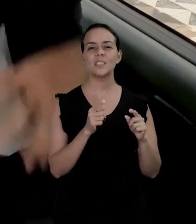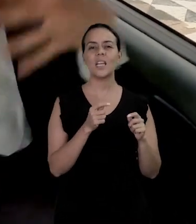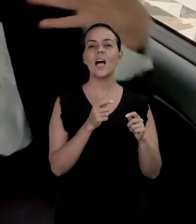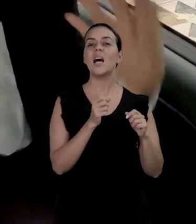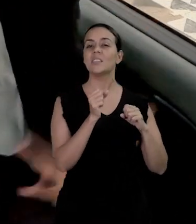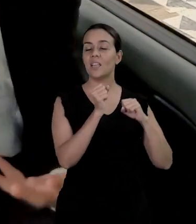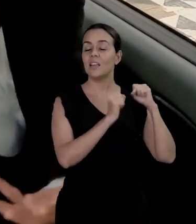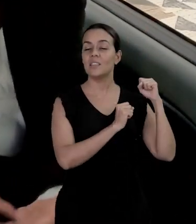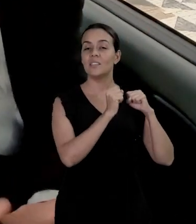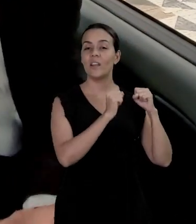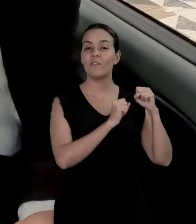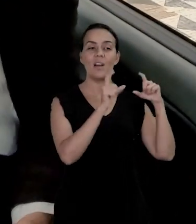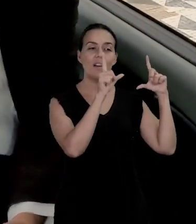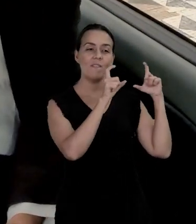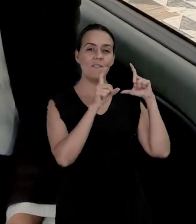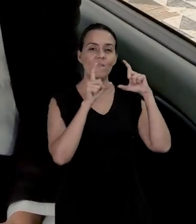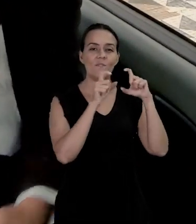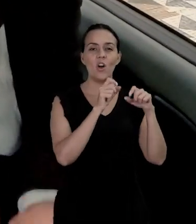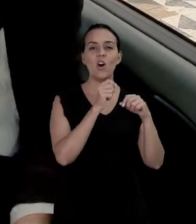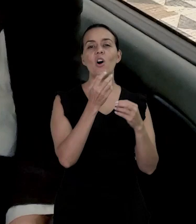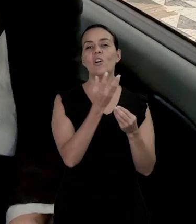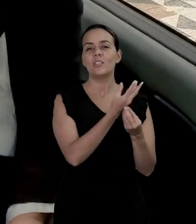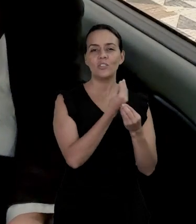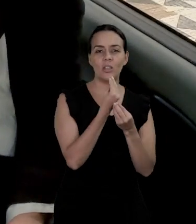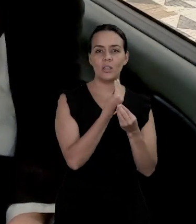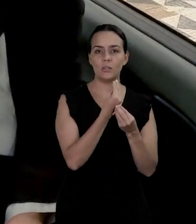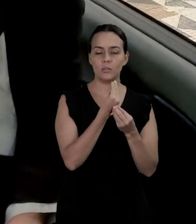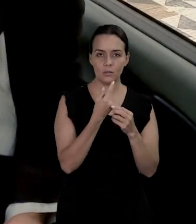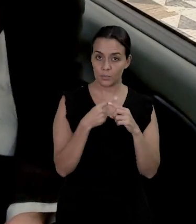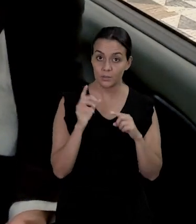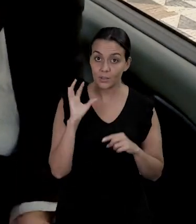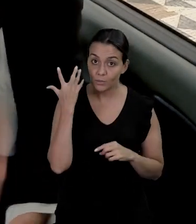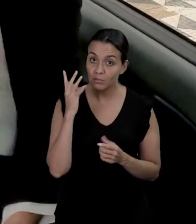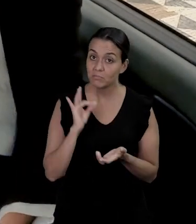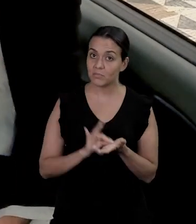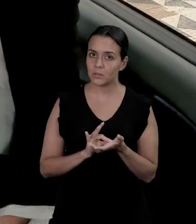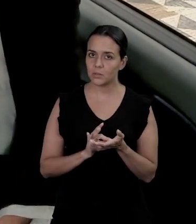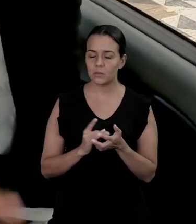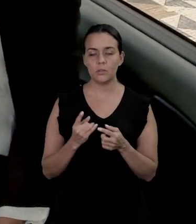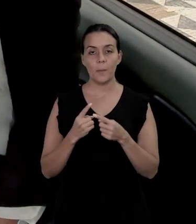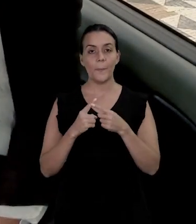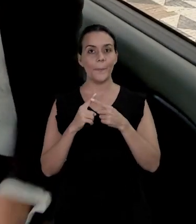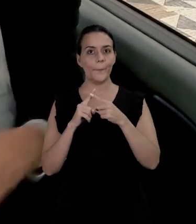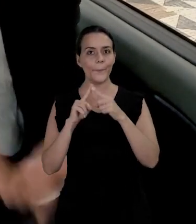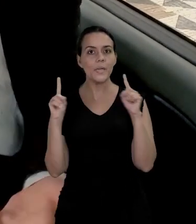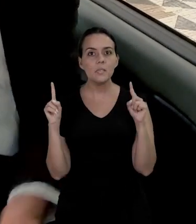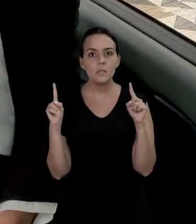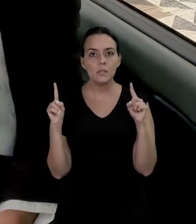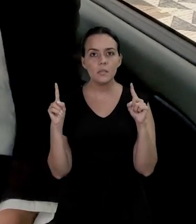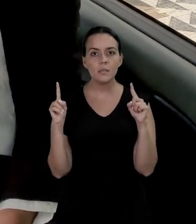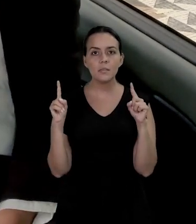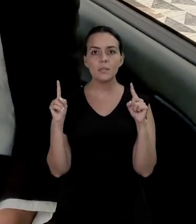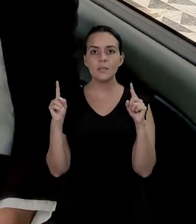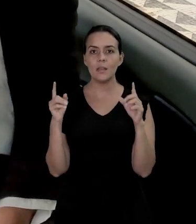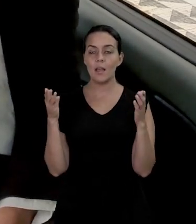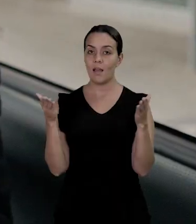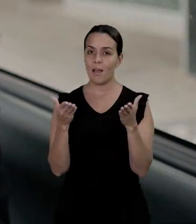e que a gente ia se auto-organizar. E tudo isso aconteceu, só que de uma maneira, aí, por mil razões,